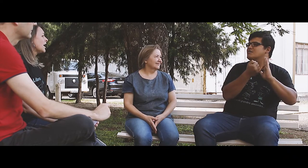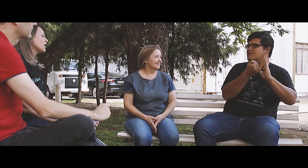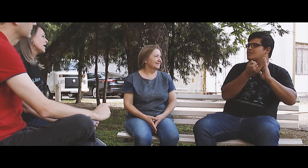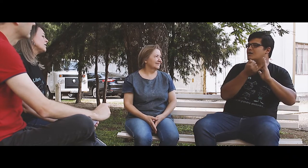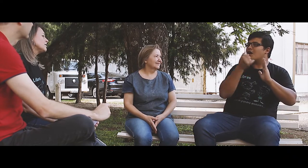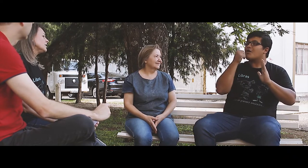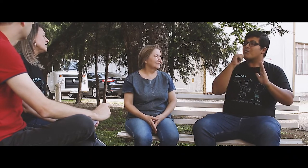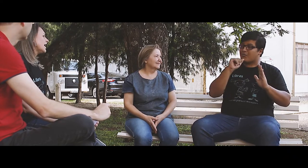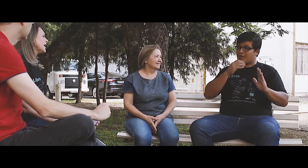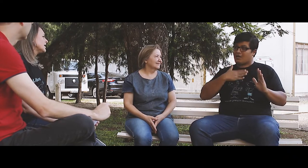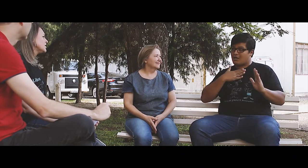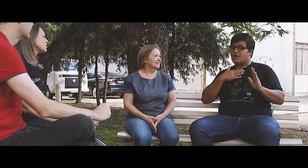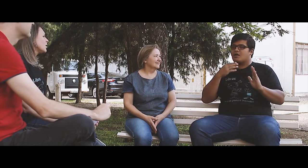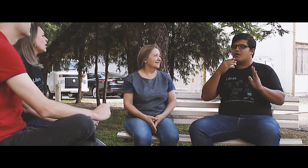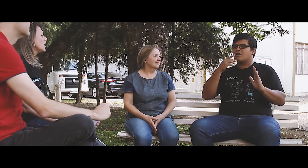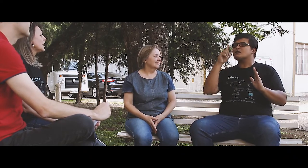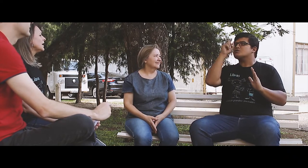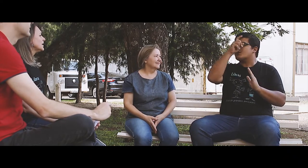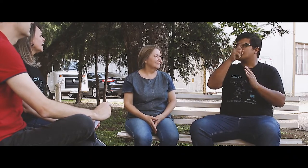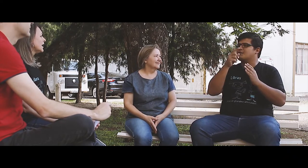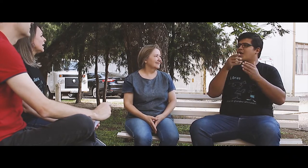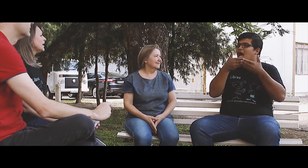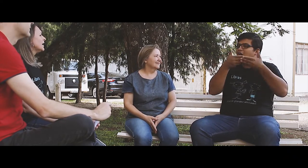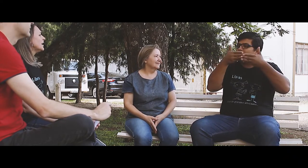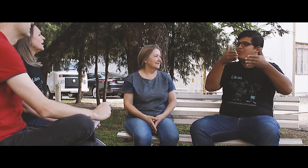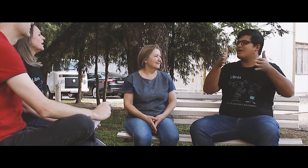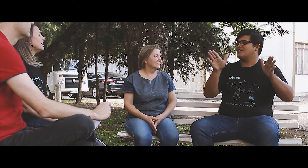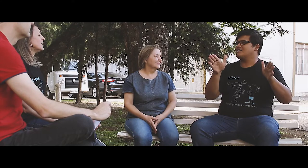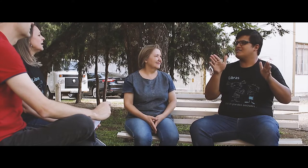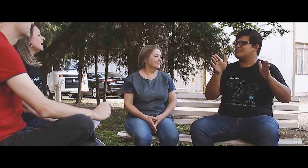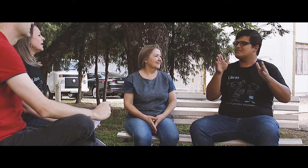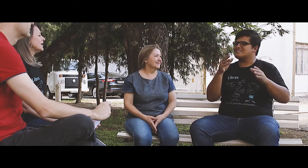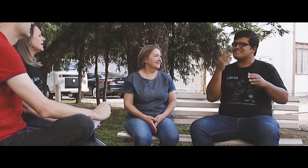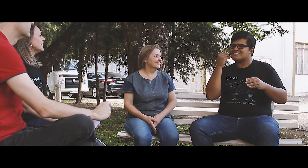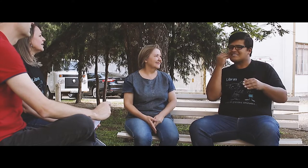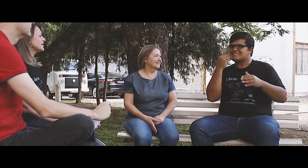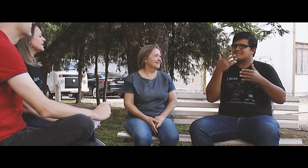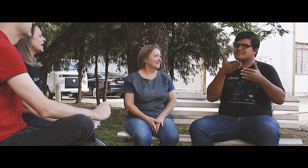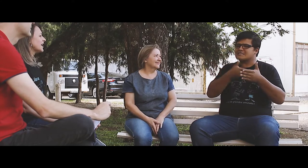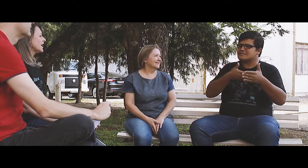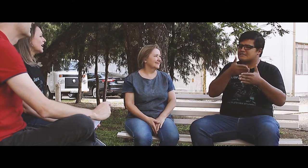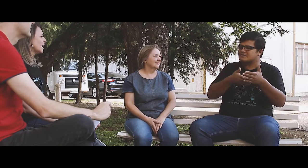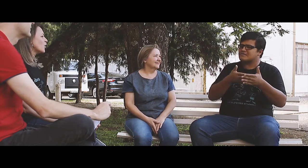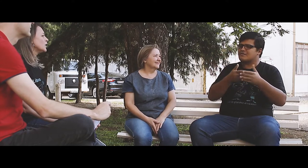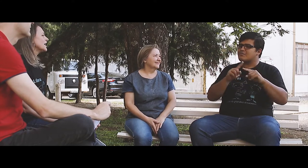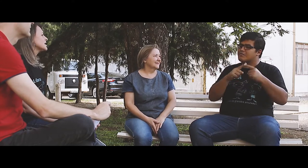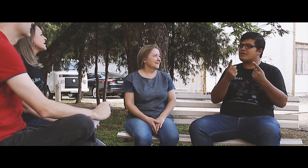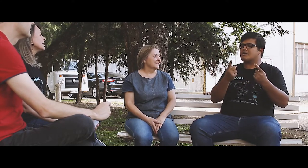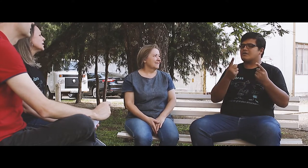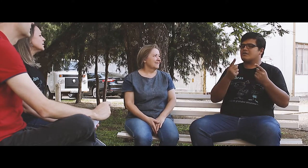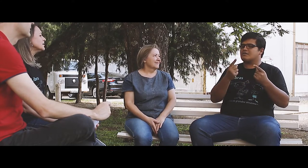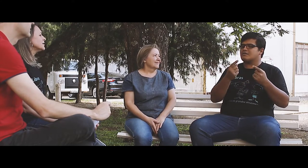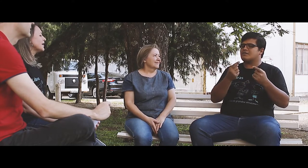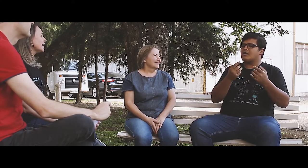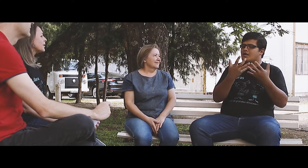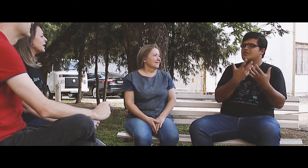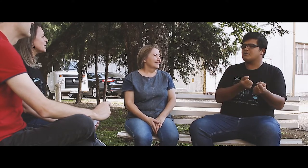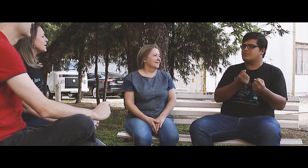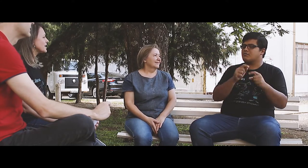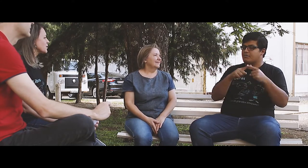Agora quando vai até a escola, tem a comunicação vai quebrando essas